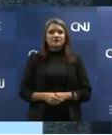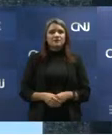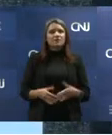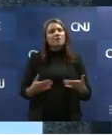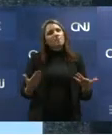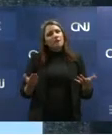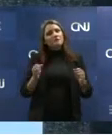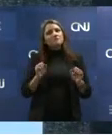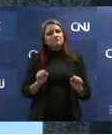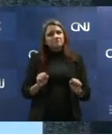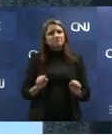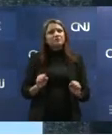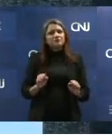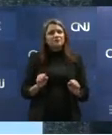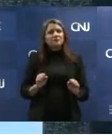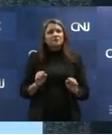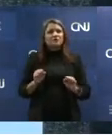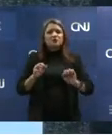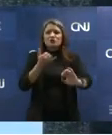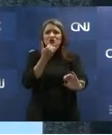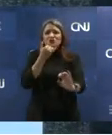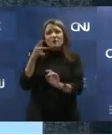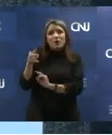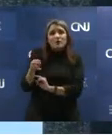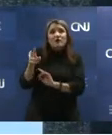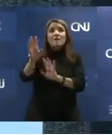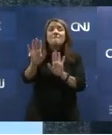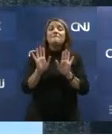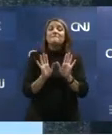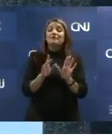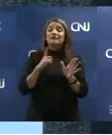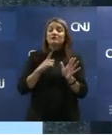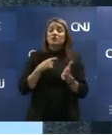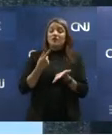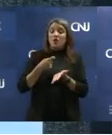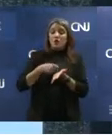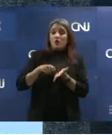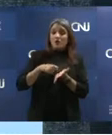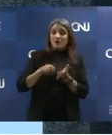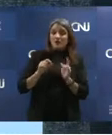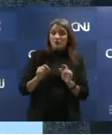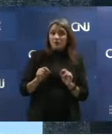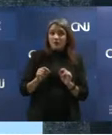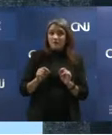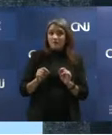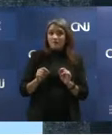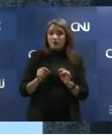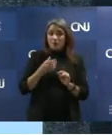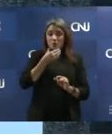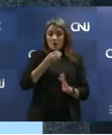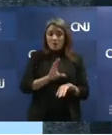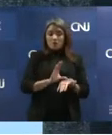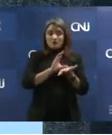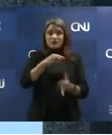Eu tenho aqui uma anotação de que o conselheiro Márcio Menezes vai pedir vista.